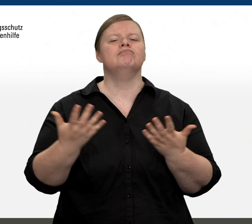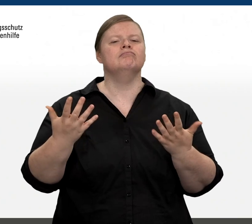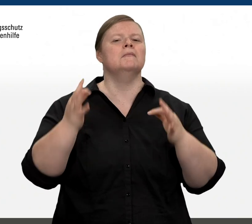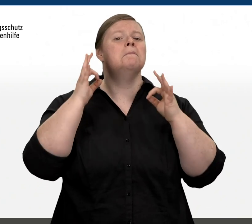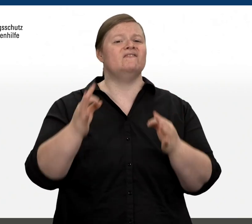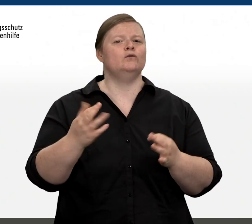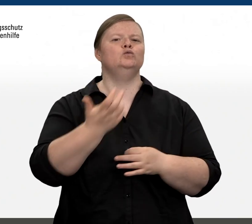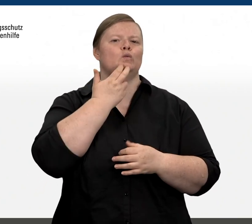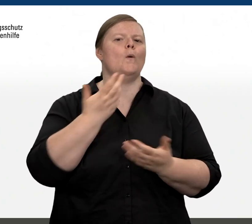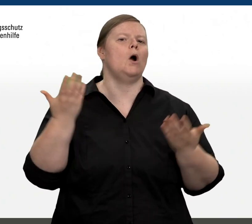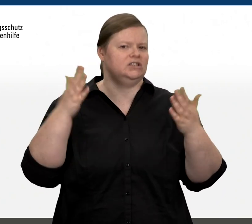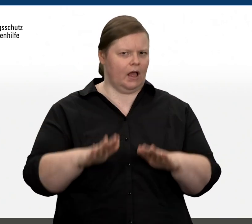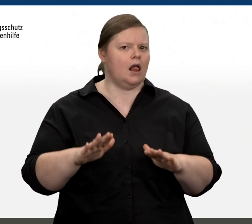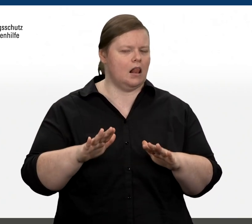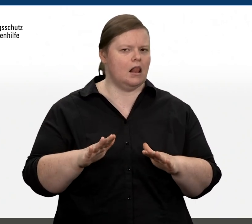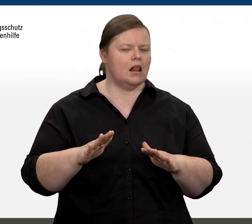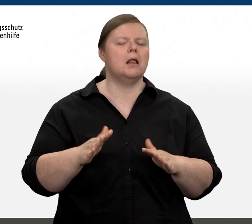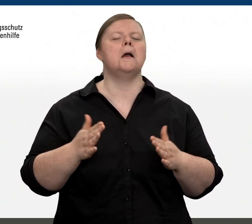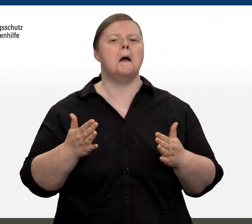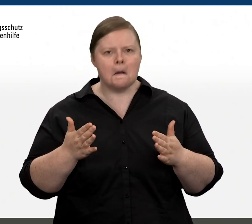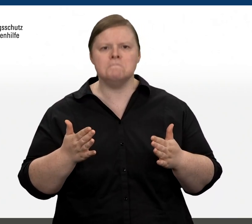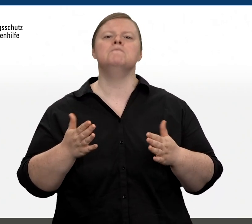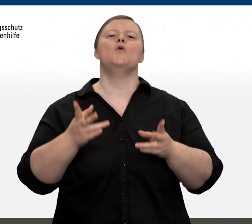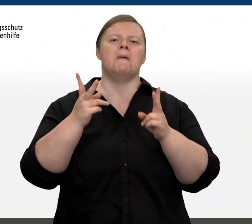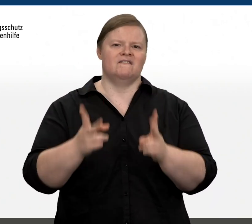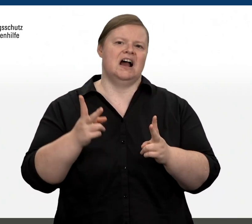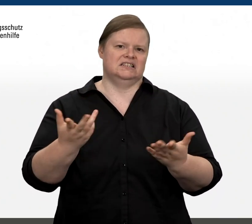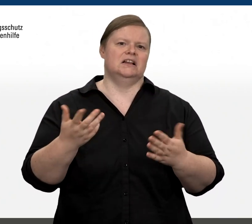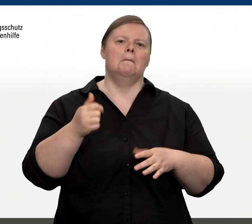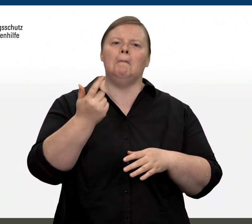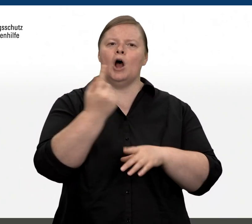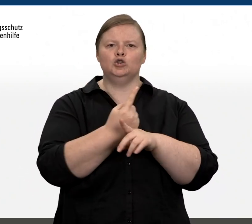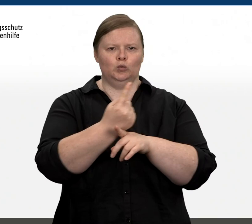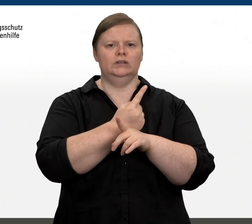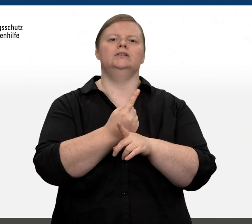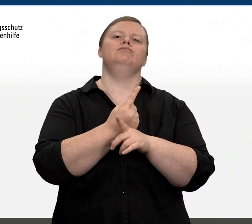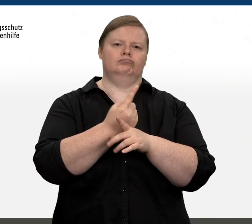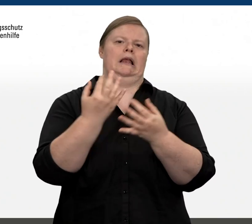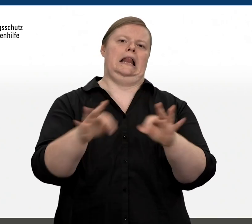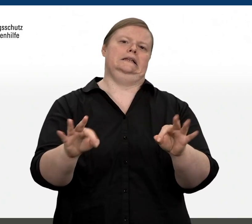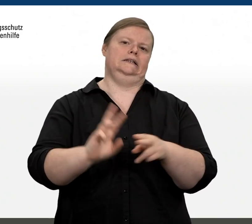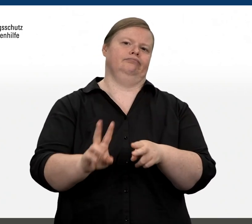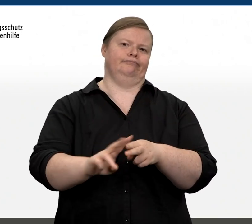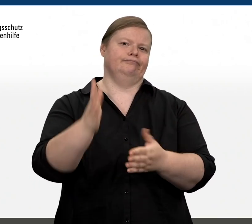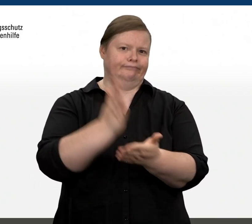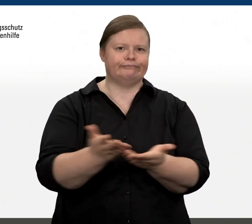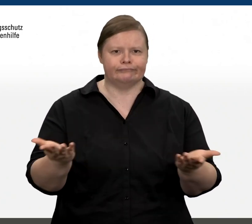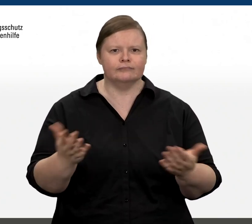In der Regel werden Stromausfälle in wenigen Stunden behoben.